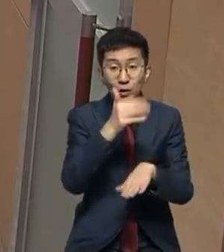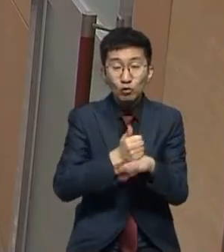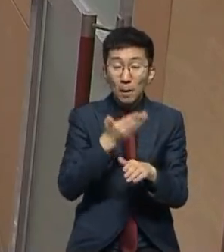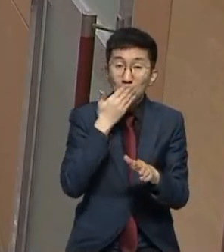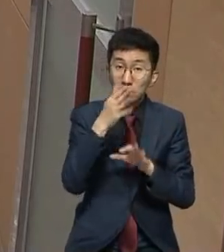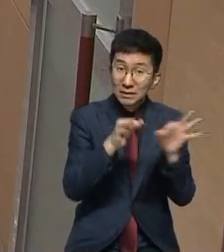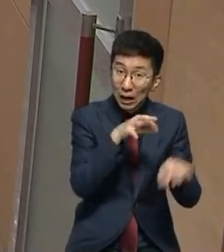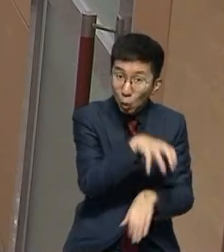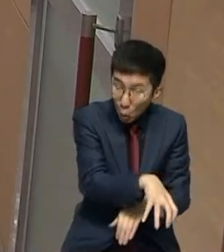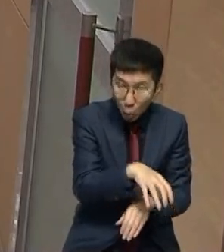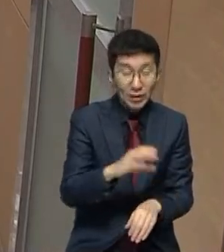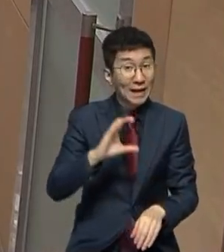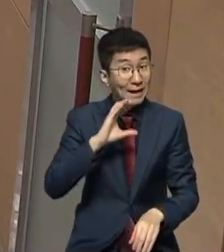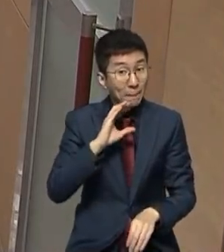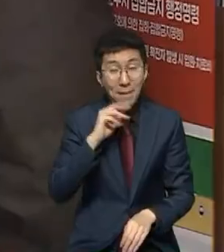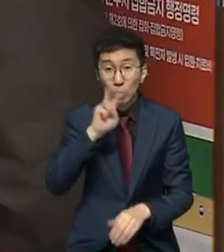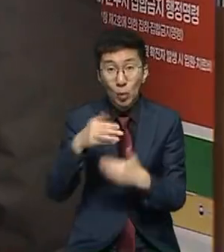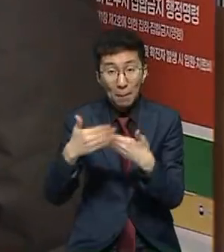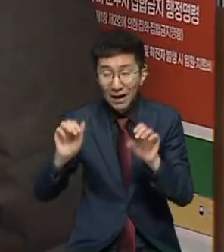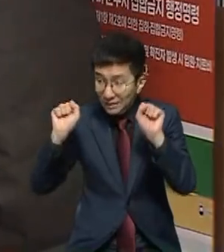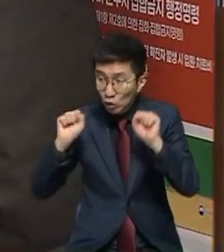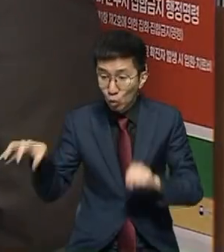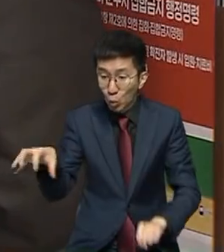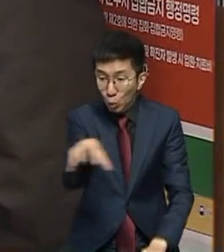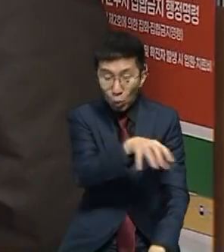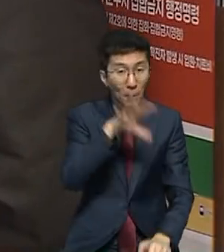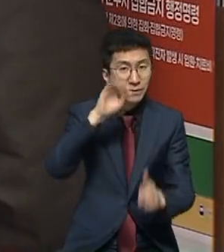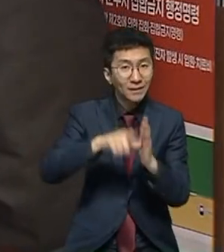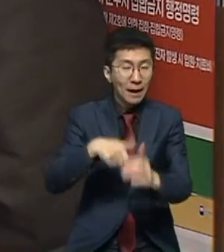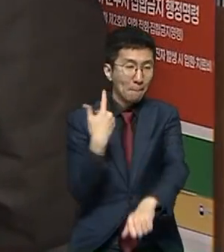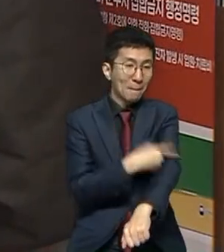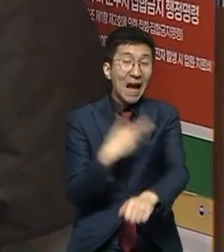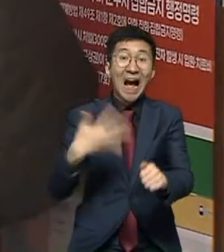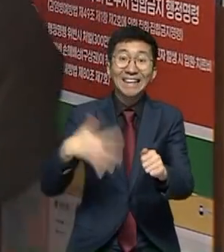체육시설 등 다른 방역패스 적용 업종으로 확산할 가능성도 배제할 수 없습니다.